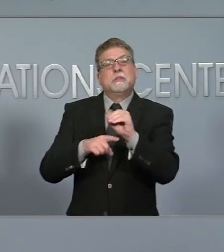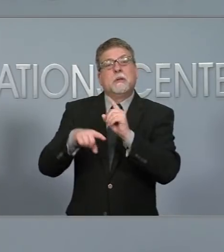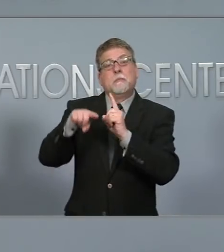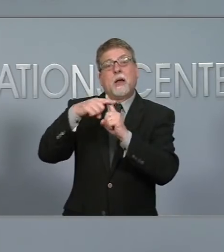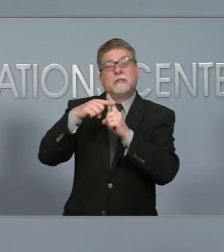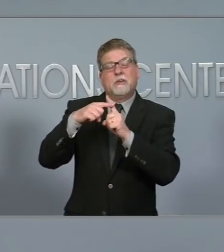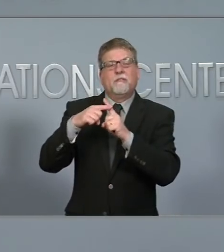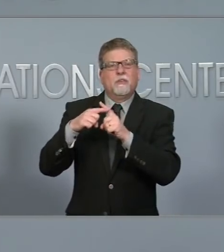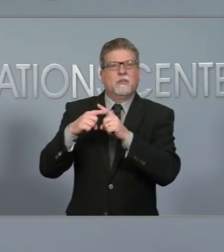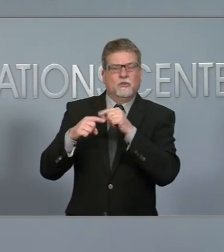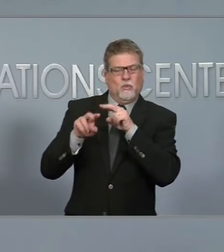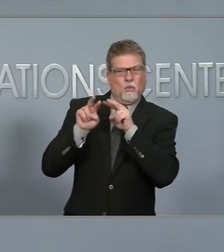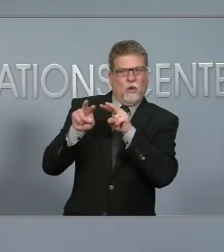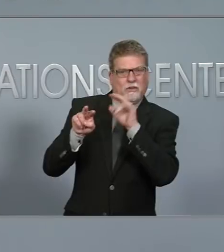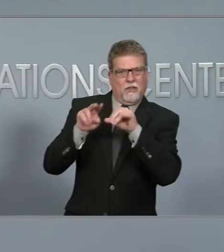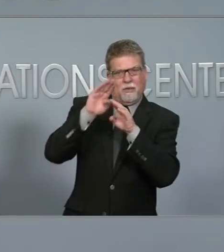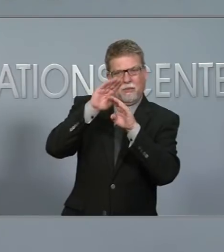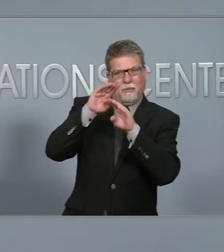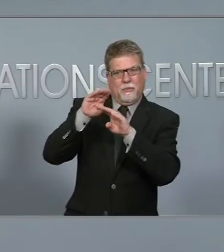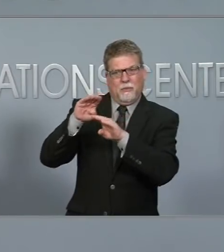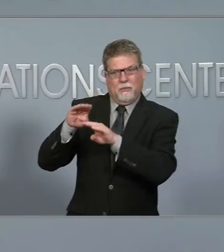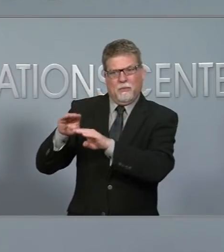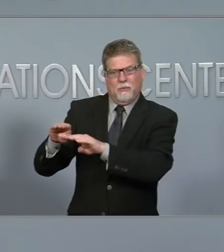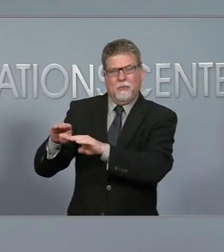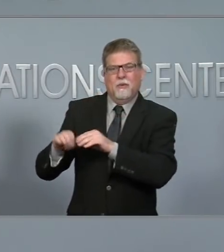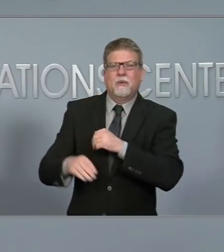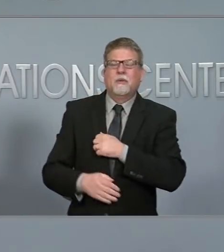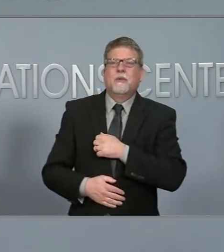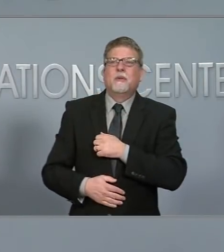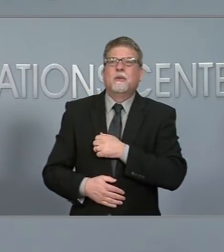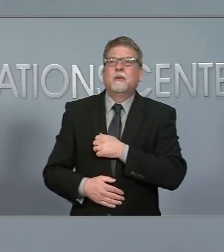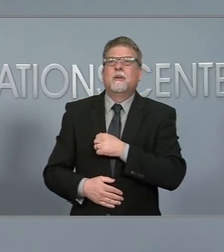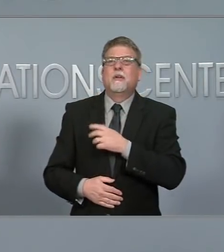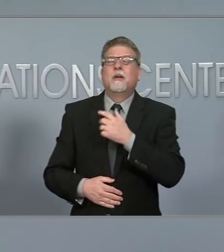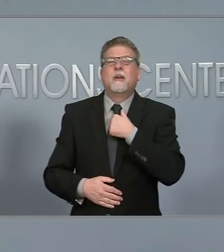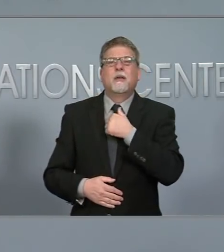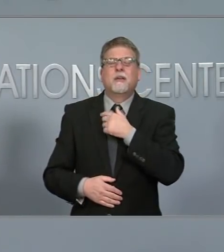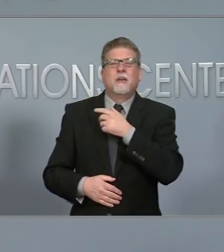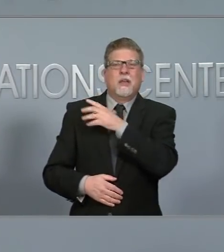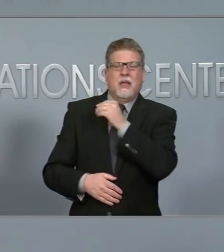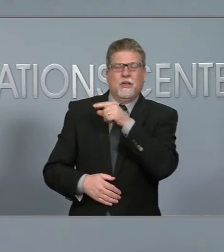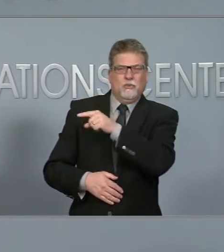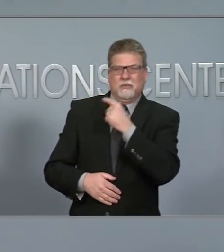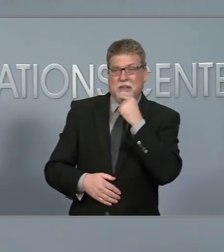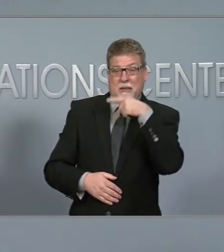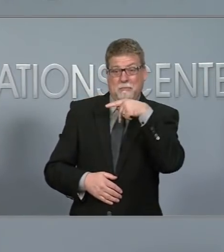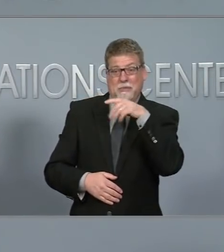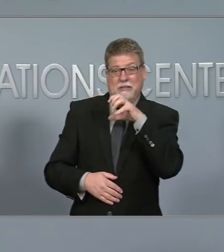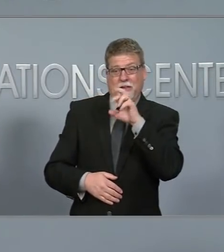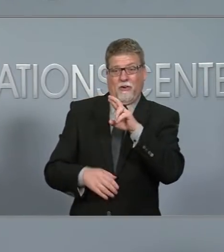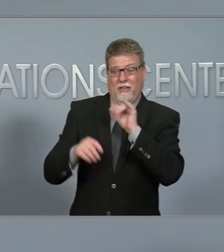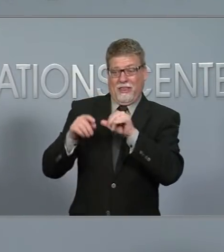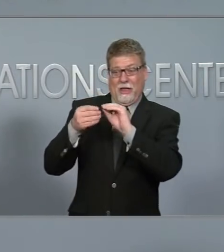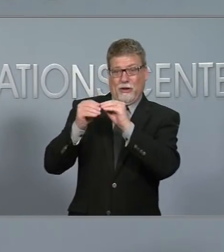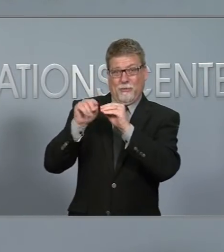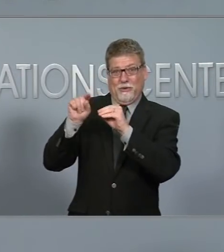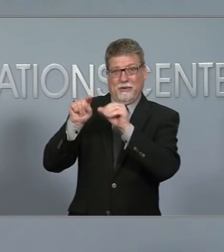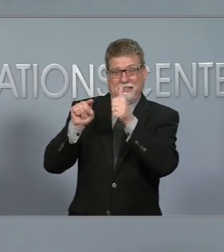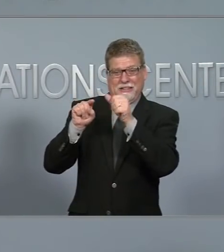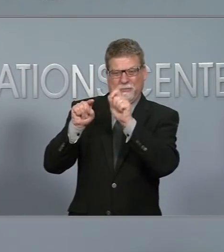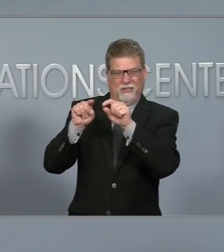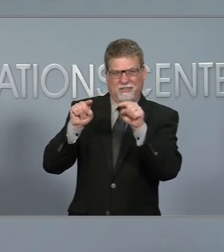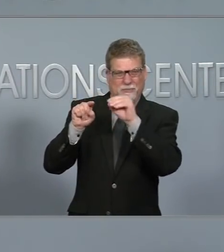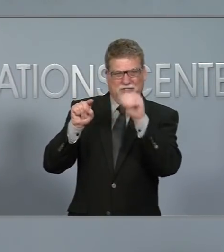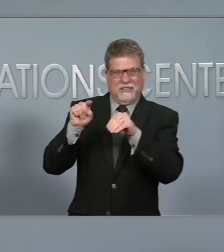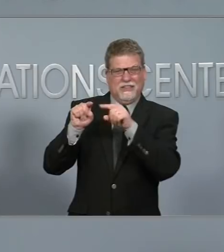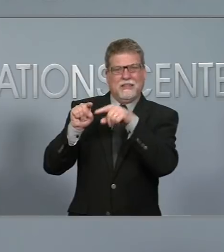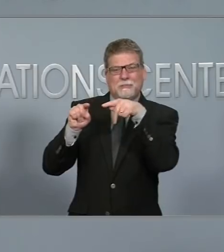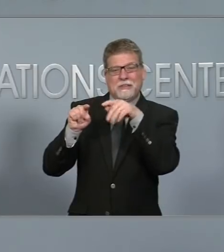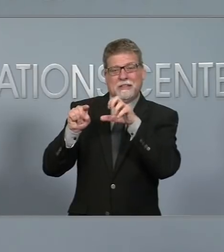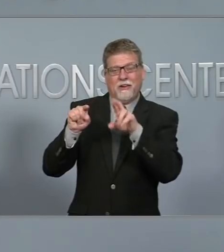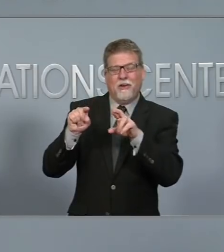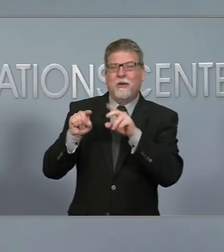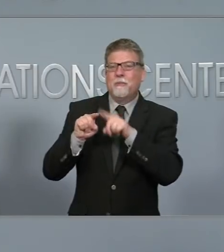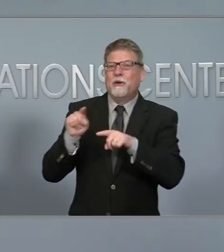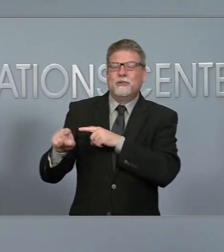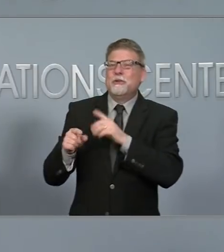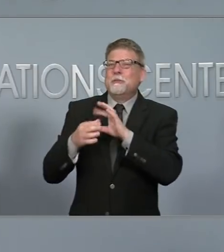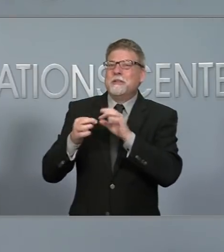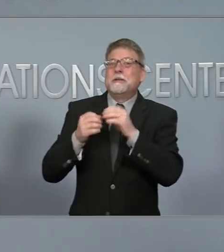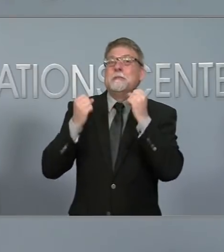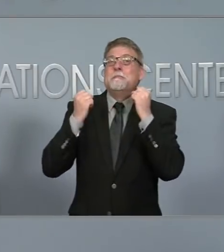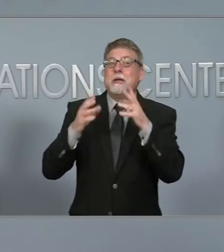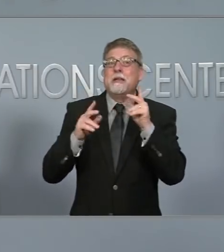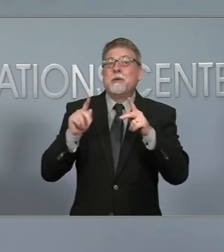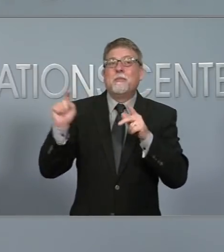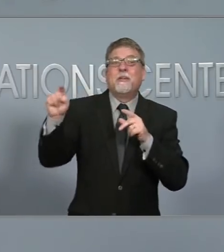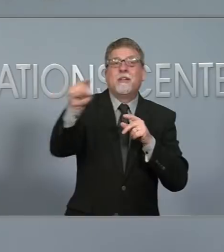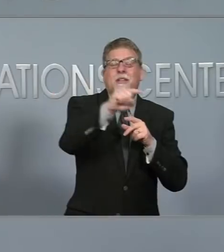secretario quince dijeron que.